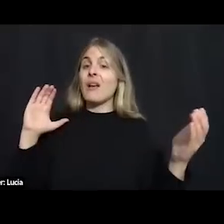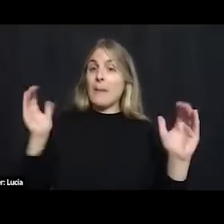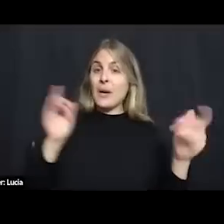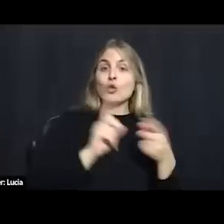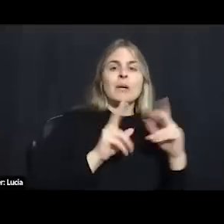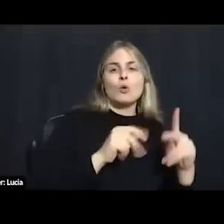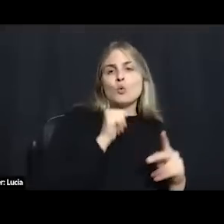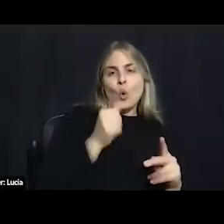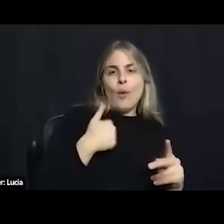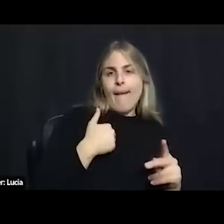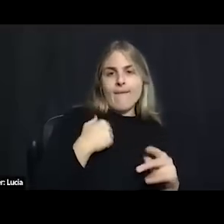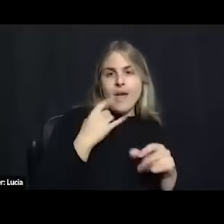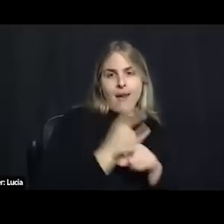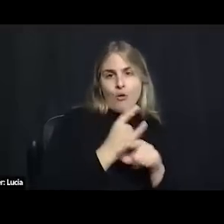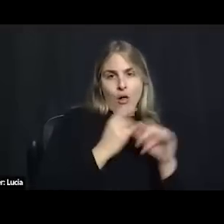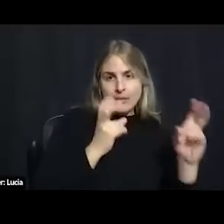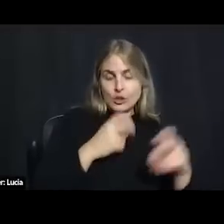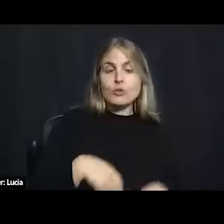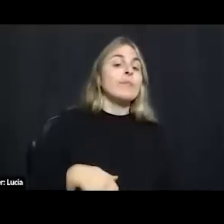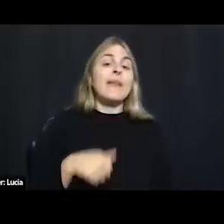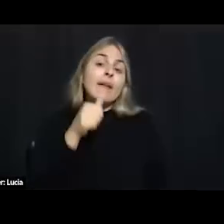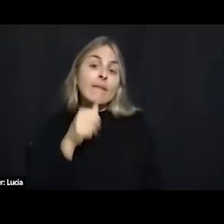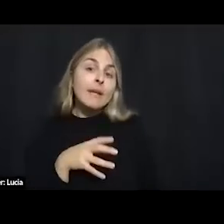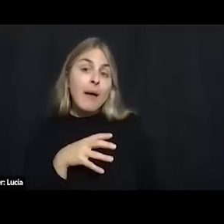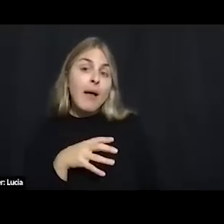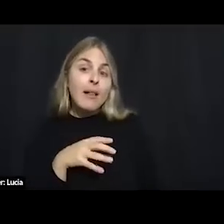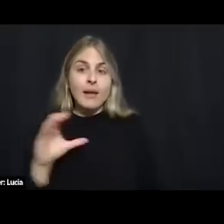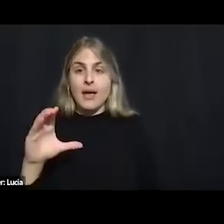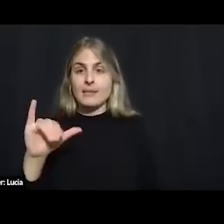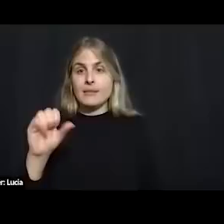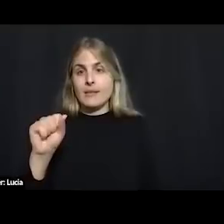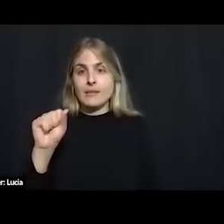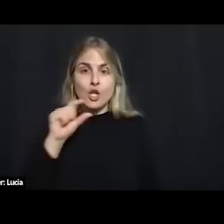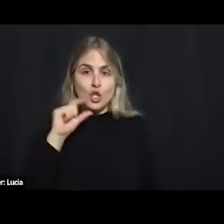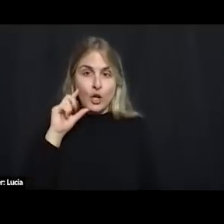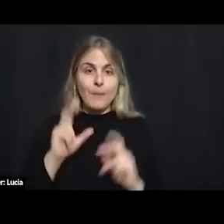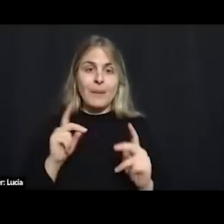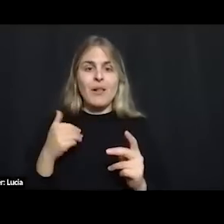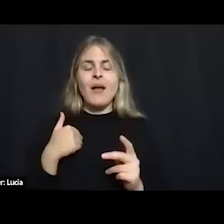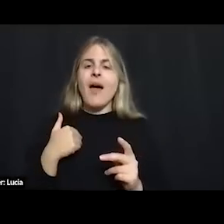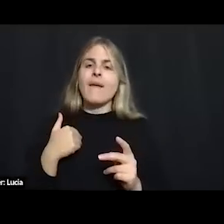Y tanto las mujeres como los participantes no cisgénero tendían a experimentar niveles más altos de soledad romántica